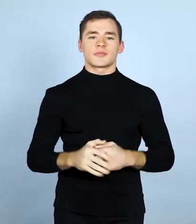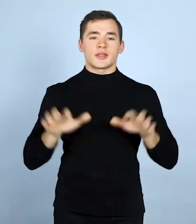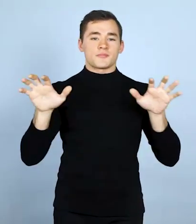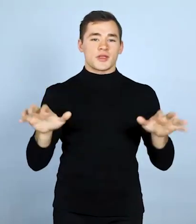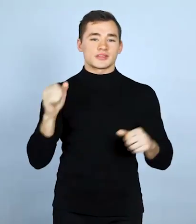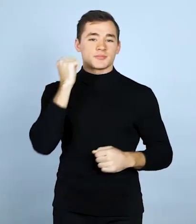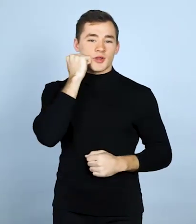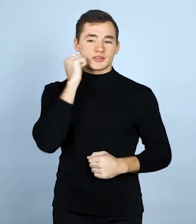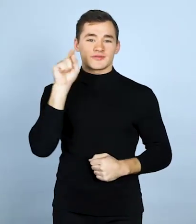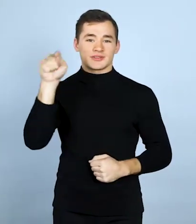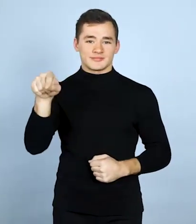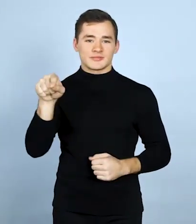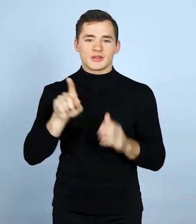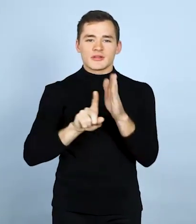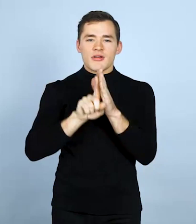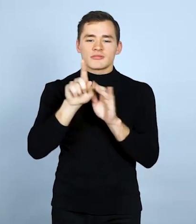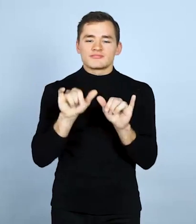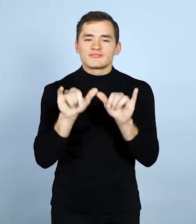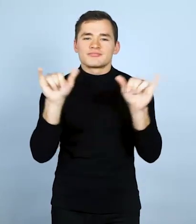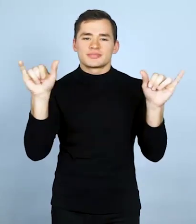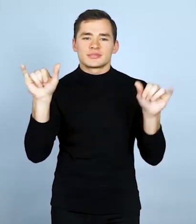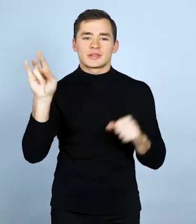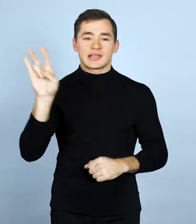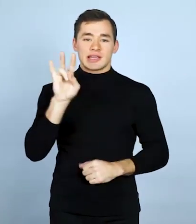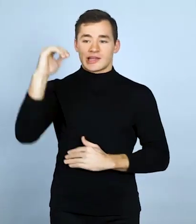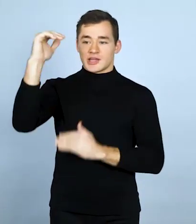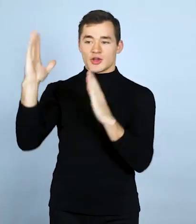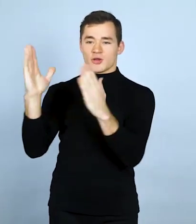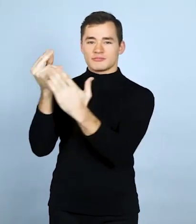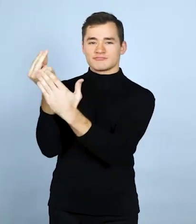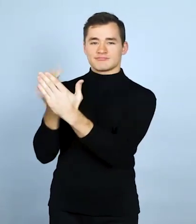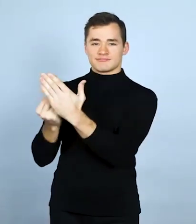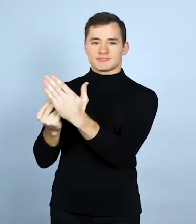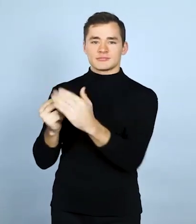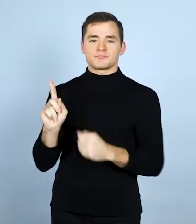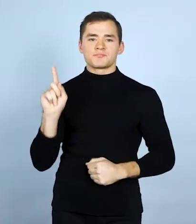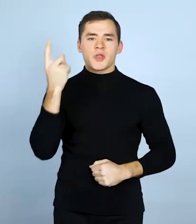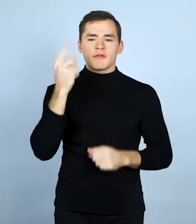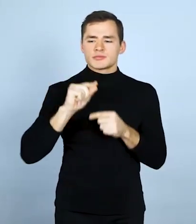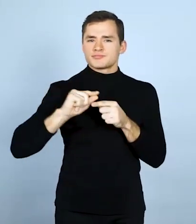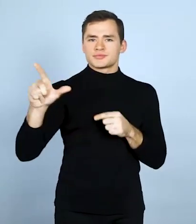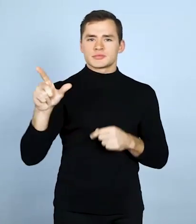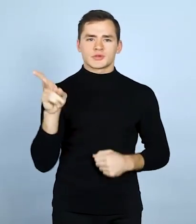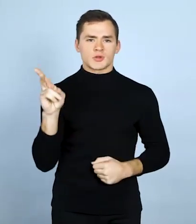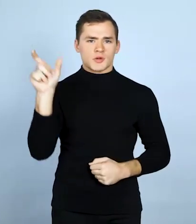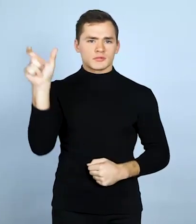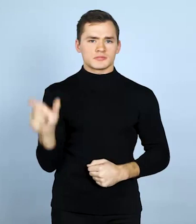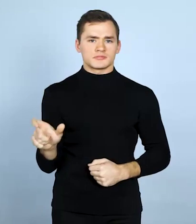Расцвет иконописания в Москве связан в первую очередь